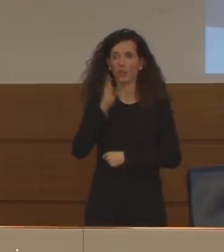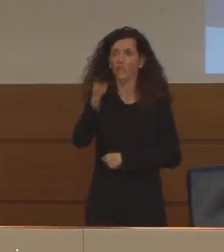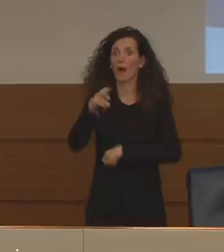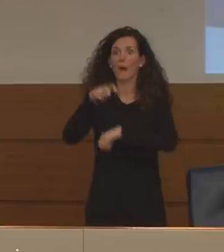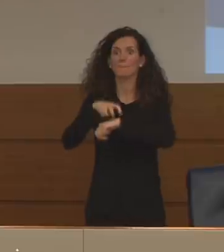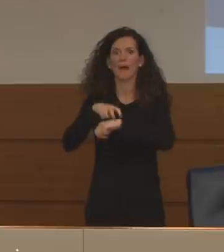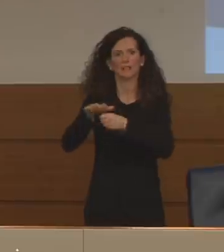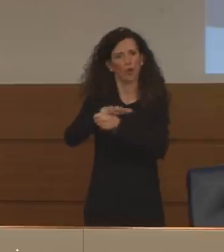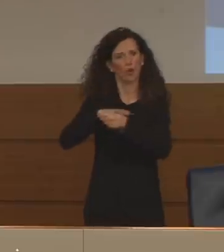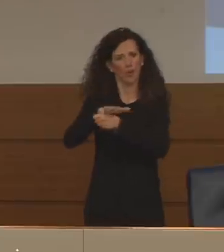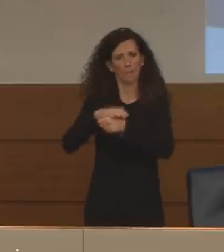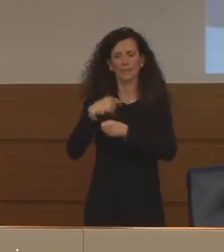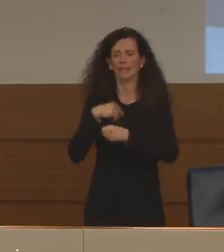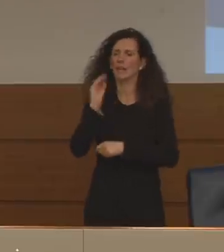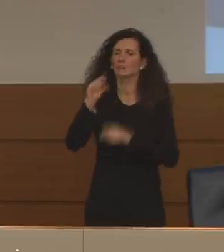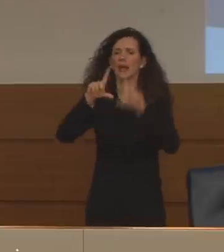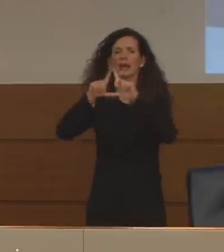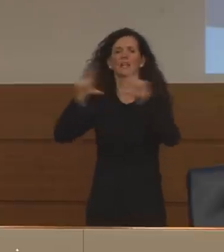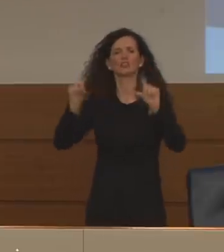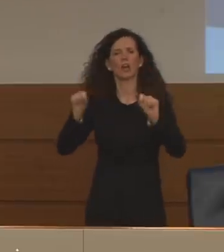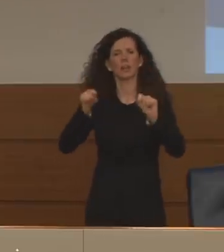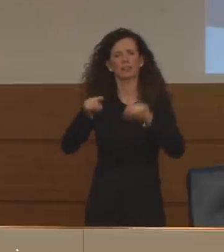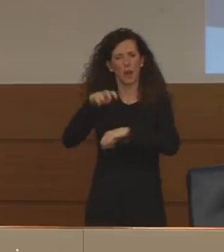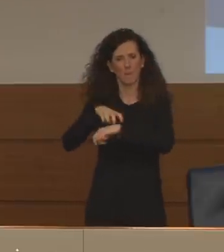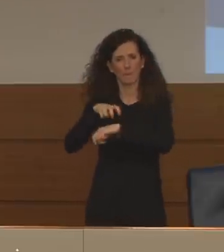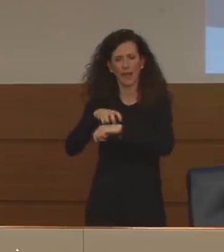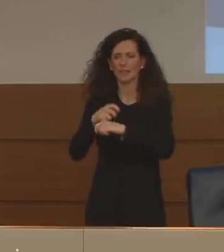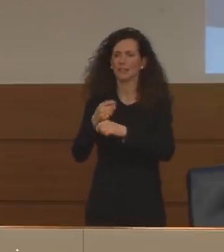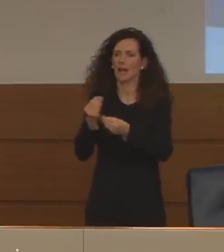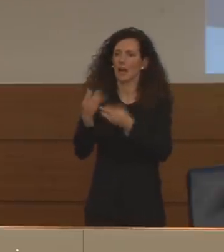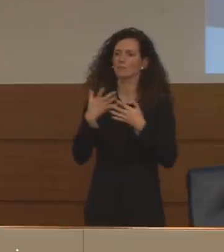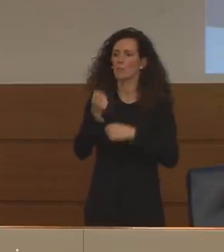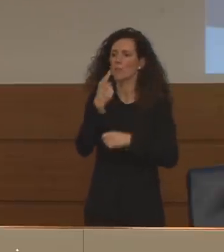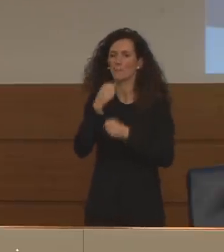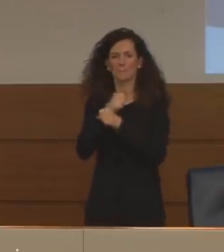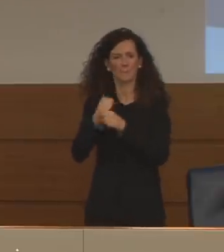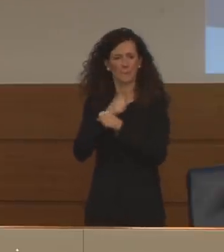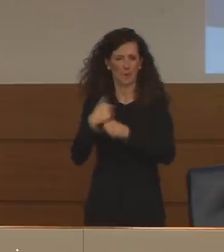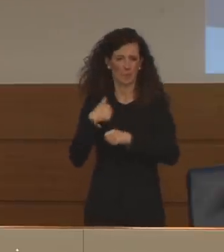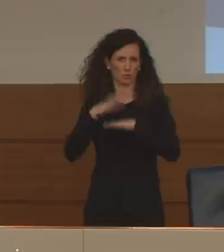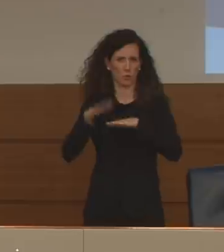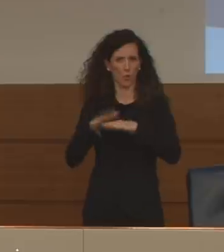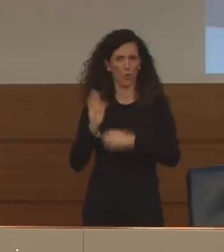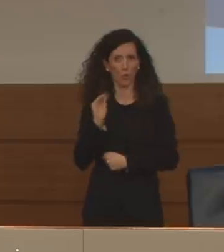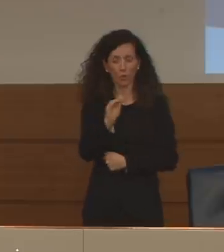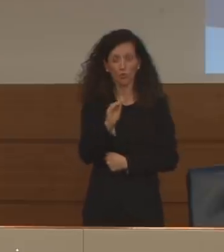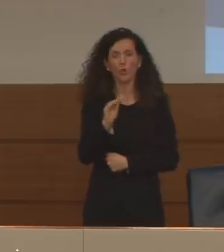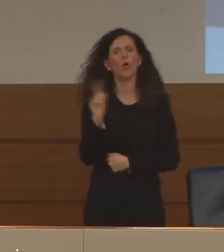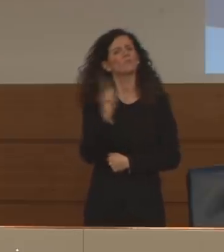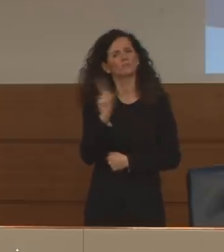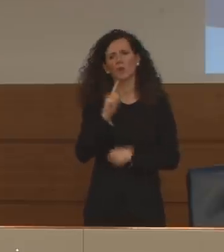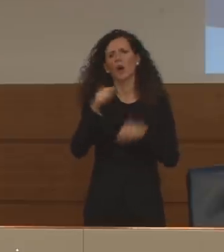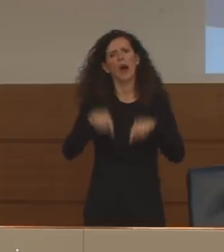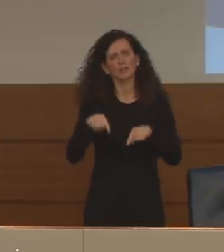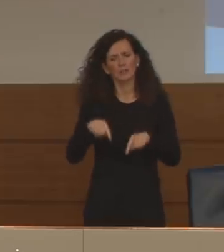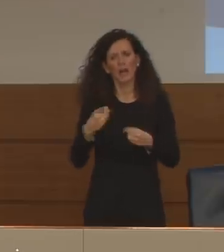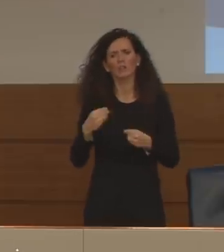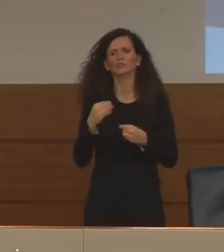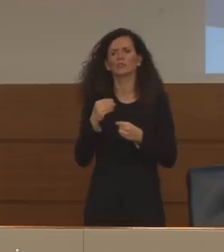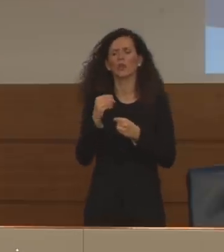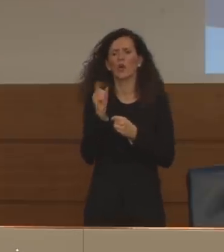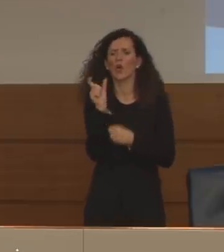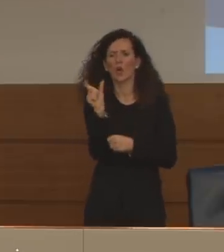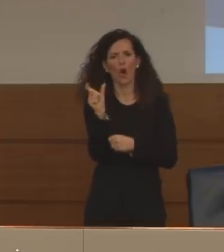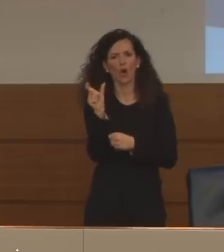prescrizione dei farmaci ma avranno un codice che indicheranno in